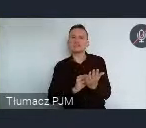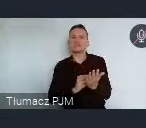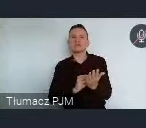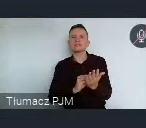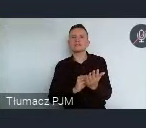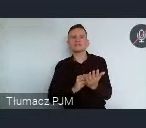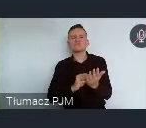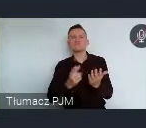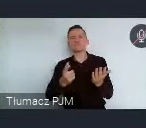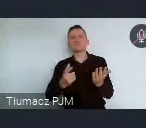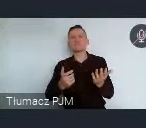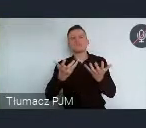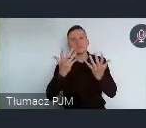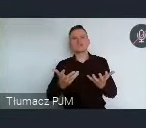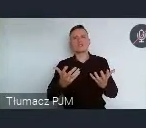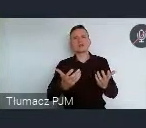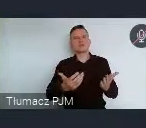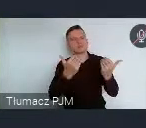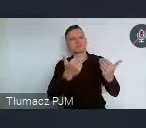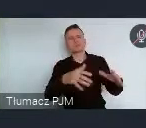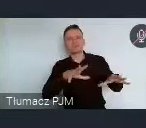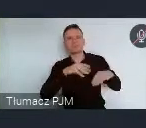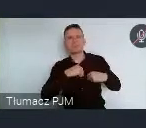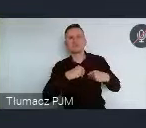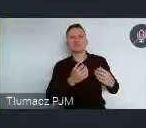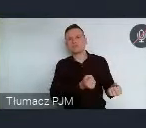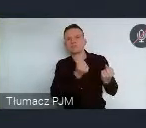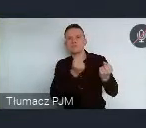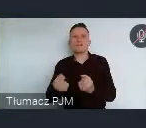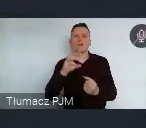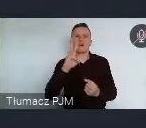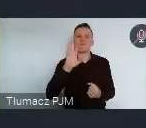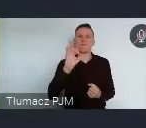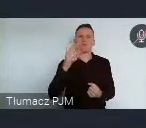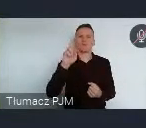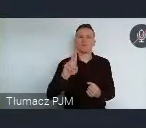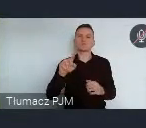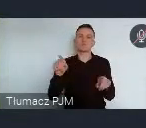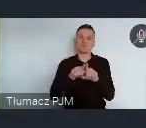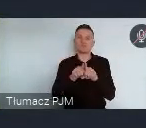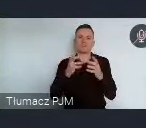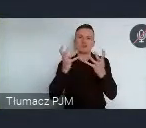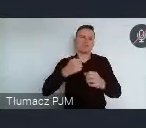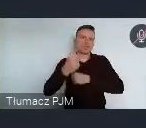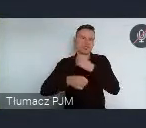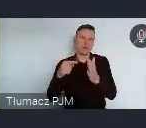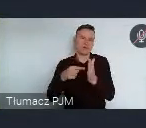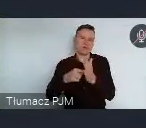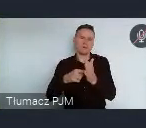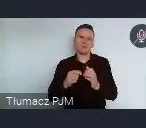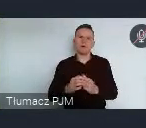więc również będzie wdrażało te działania. I oczywiście takim najbardziej klasycznym przykładem działań